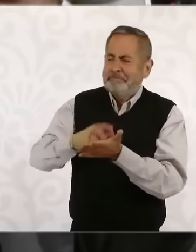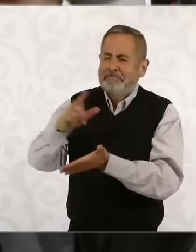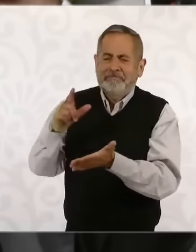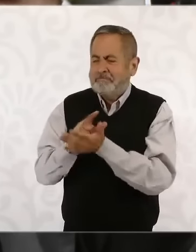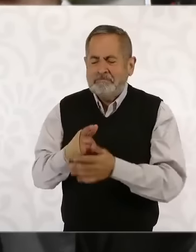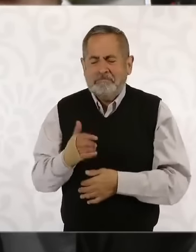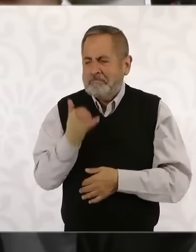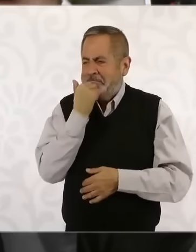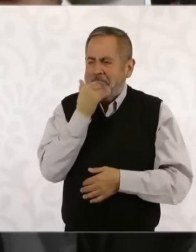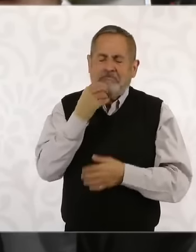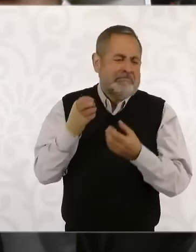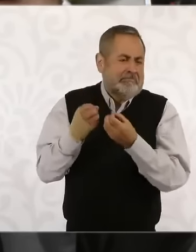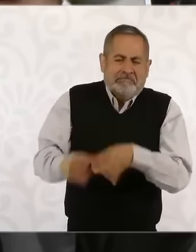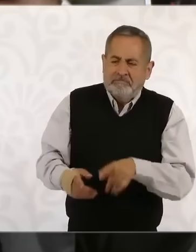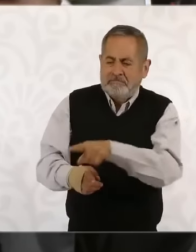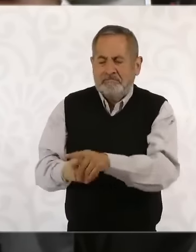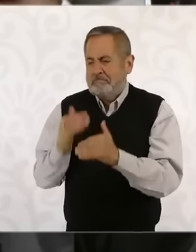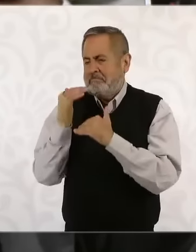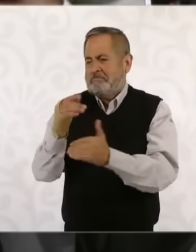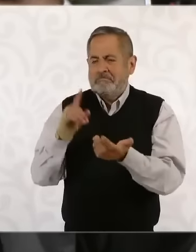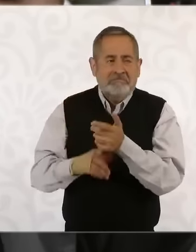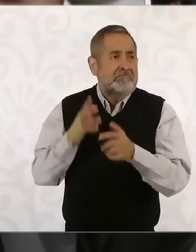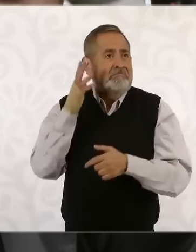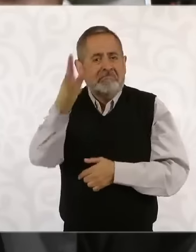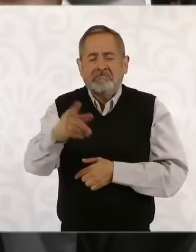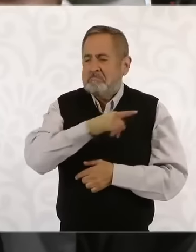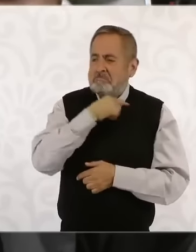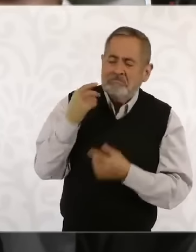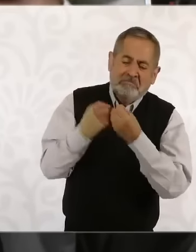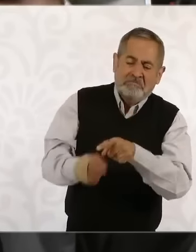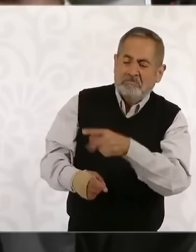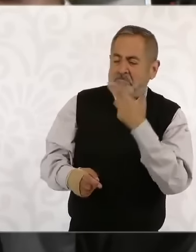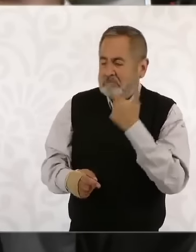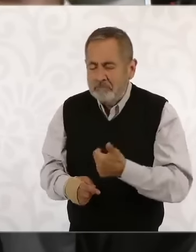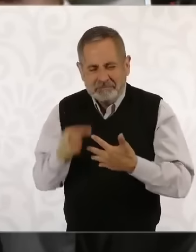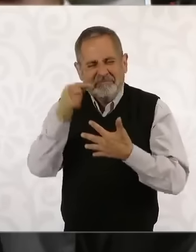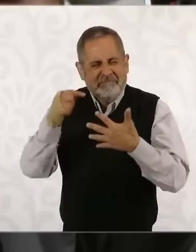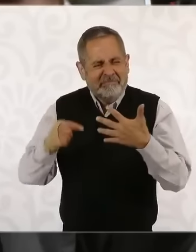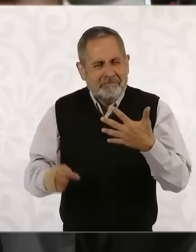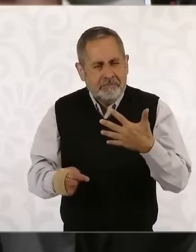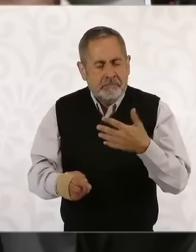e pues limitarán suspensiones y afectarán a la inversión. Sin embargo, esta calificadora